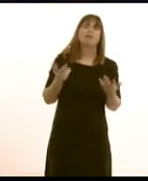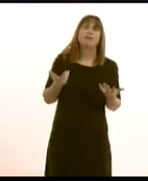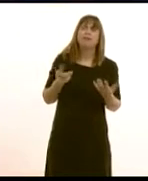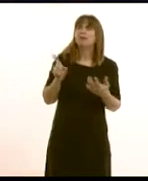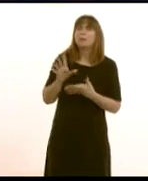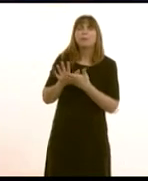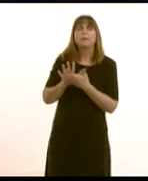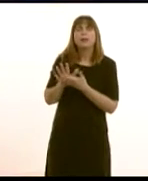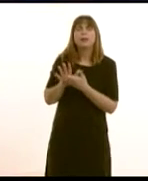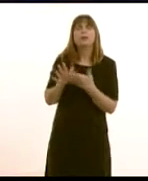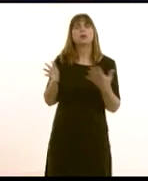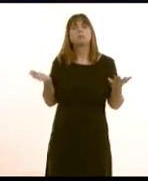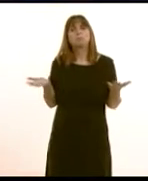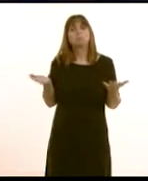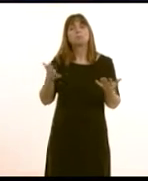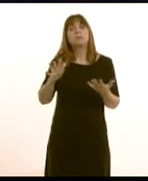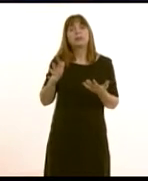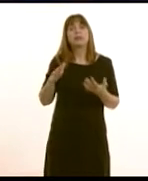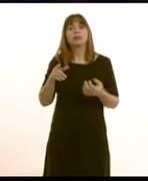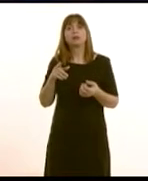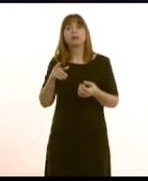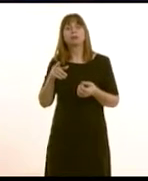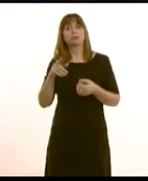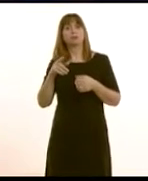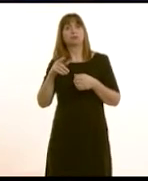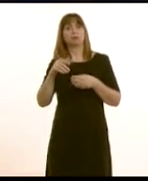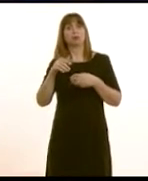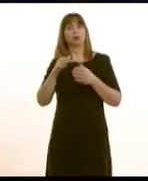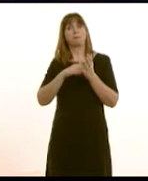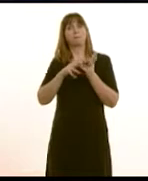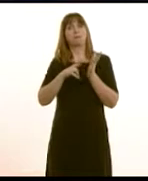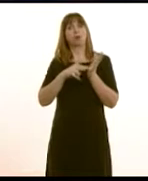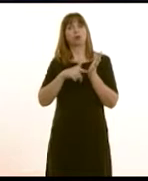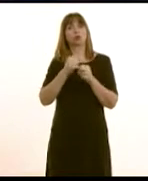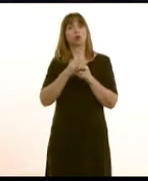Aelod dros Faldwyn gael gair distaw efoíi gyd-Aelod oír Blaid Geidwadol i sicrhau bod